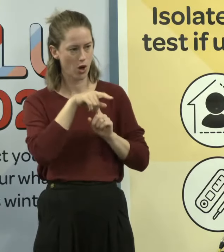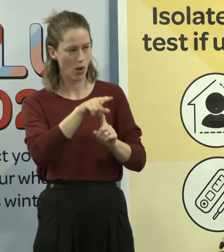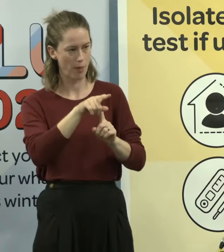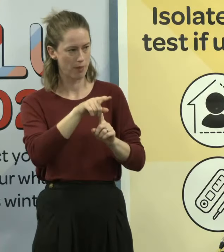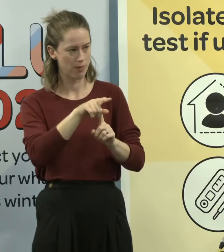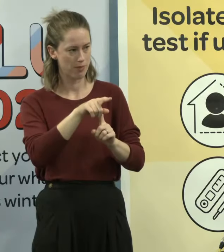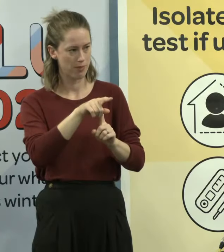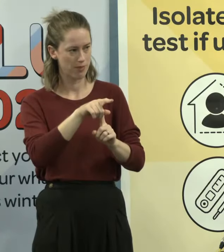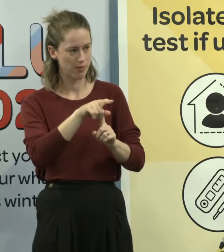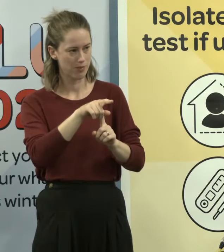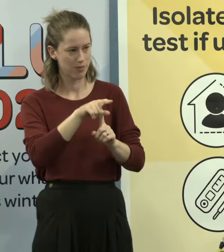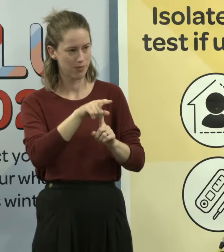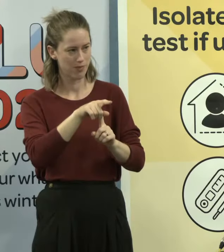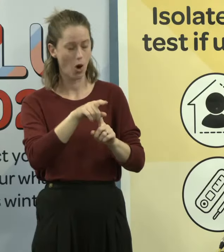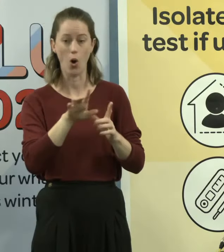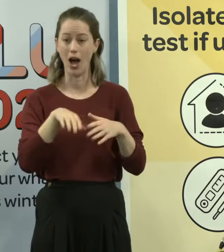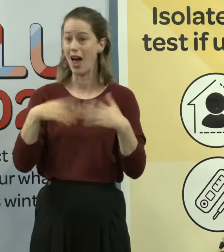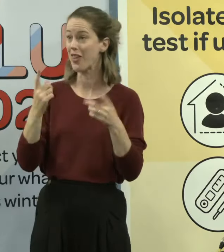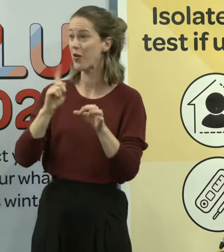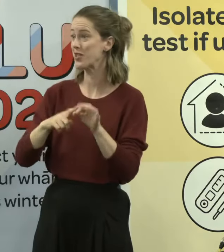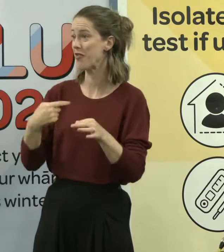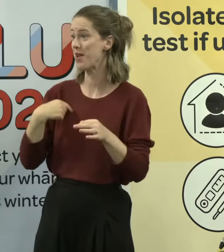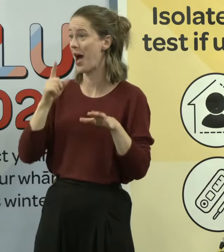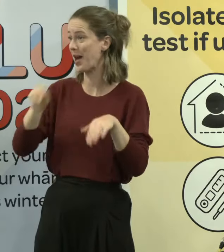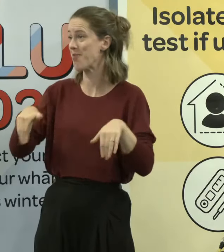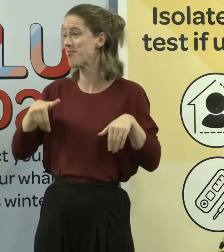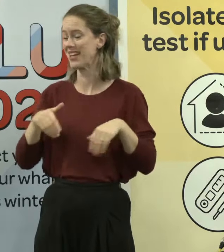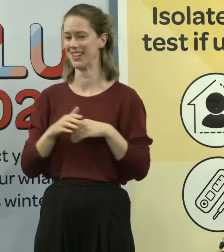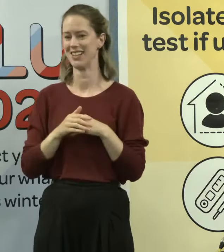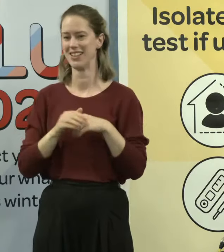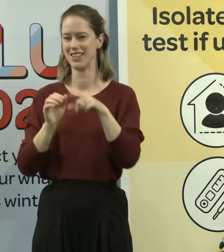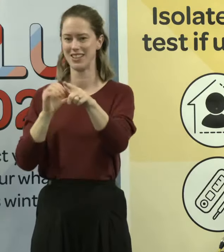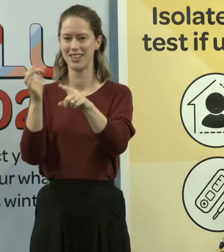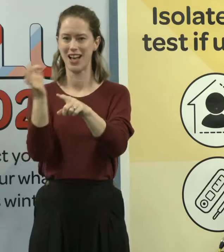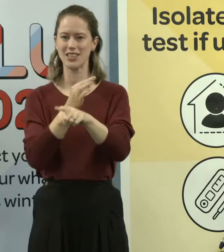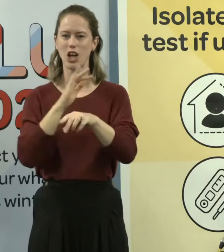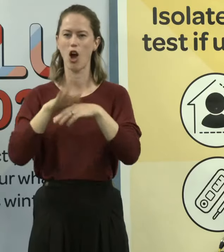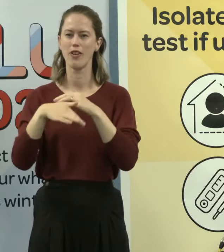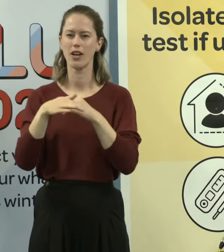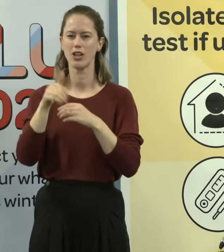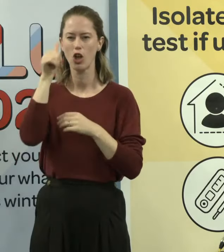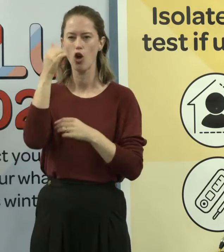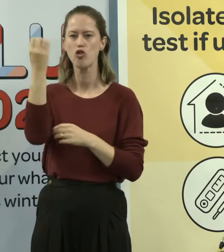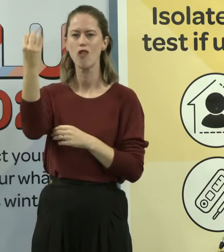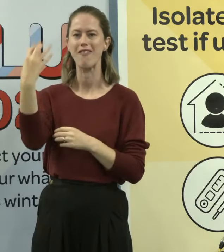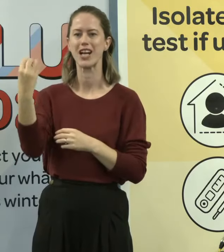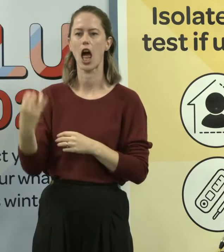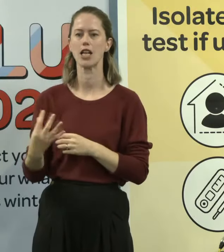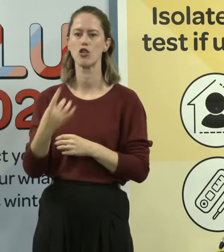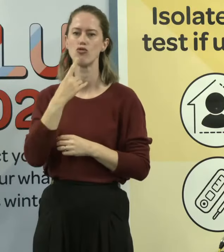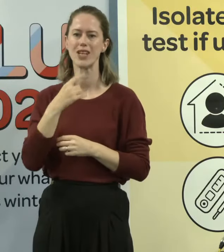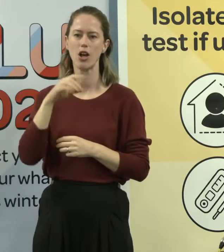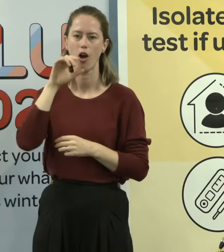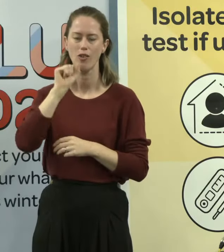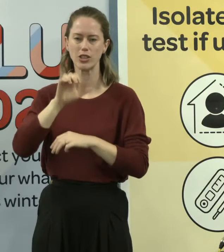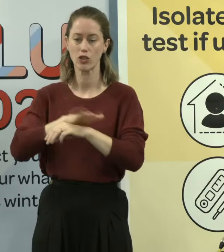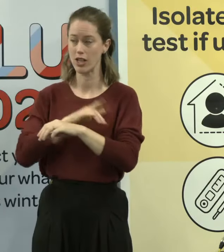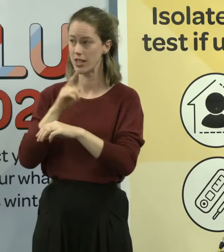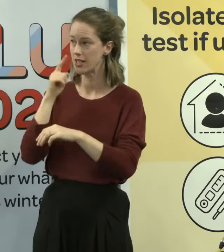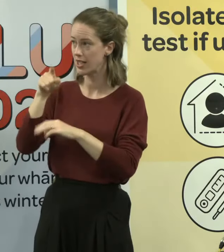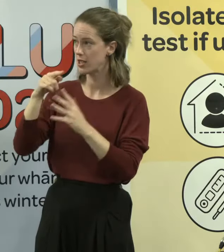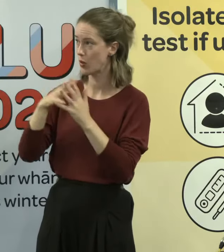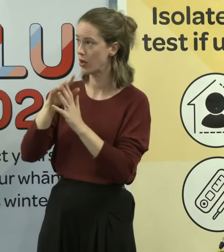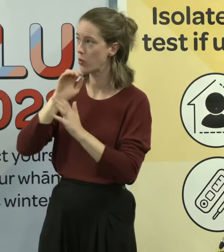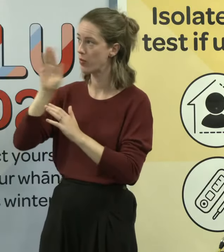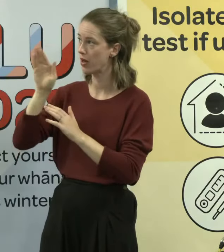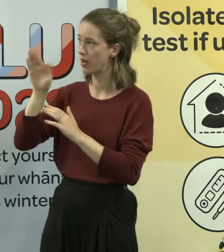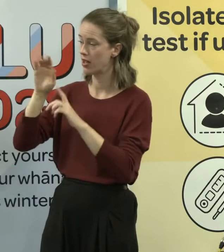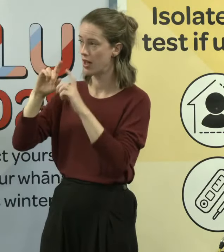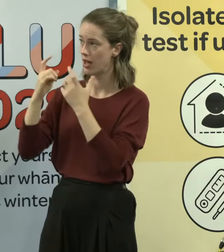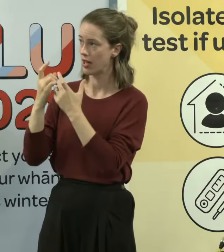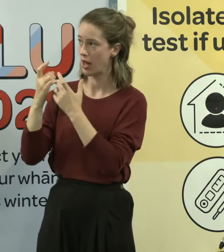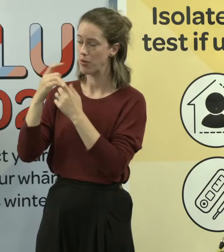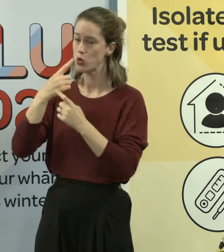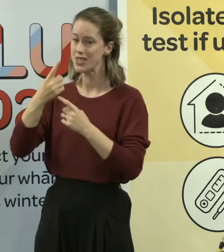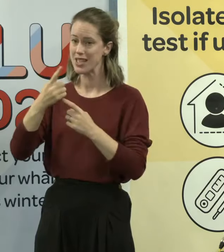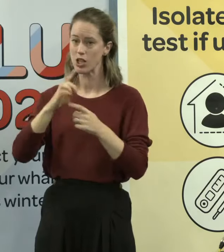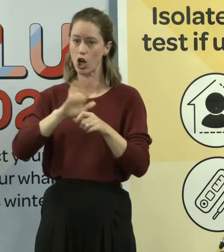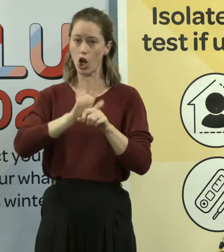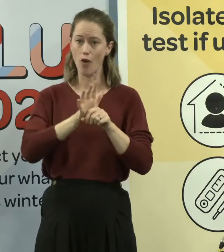whakarato tautoko mo nga tangata